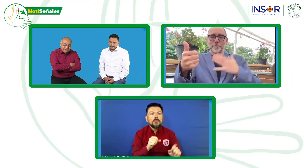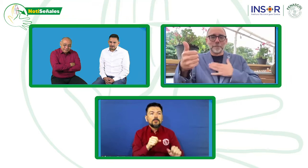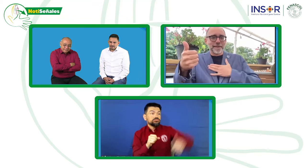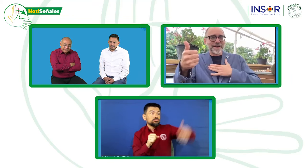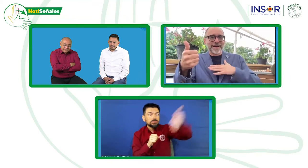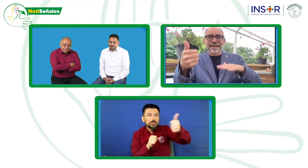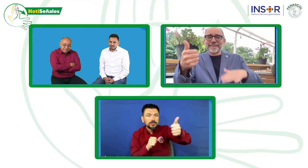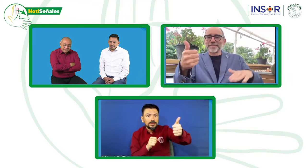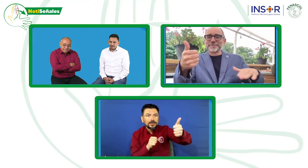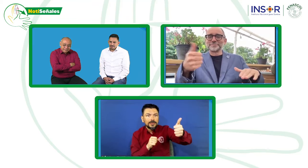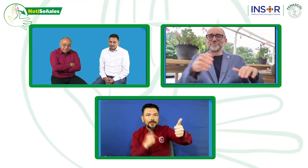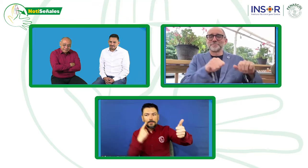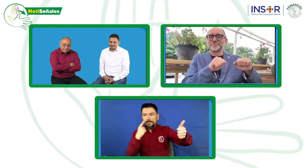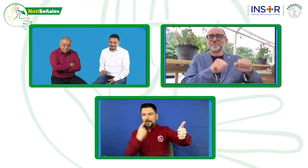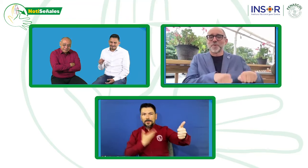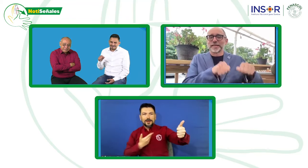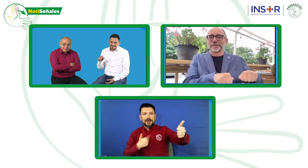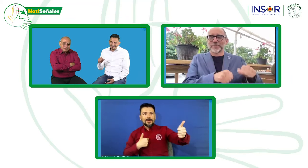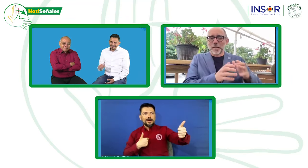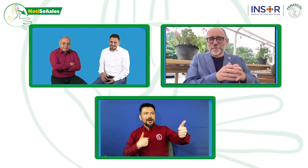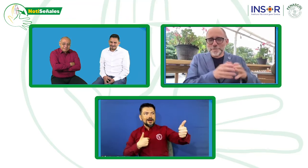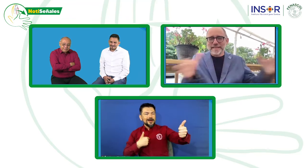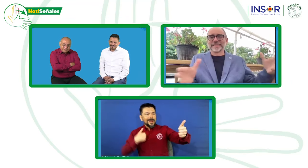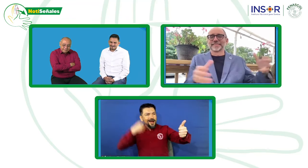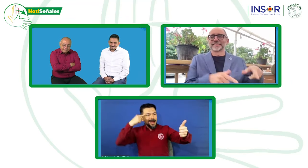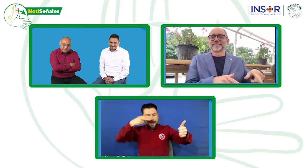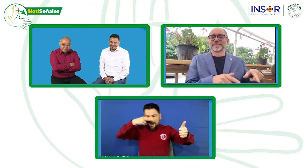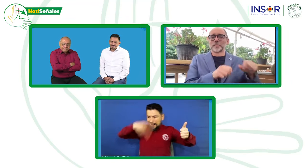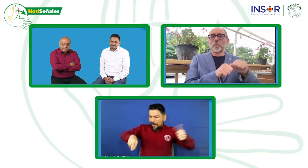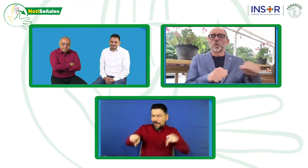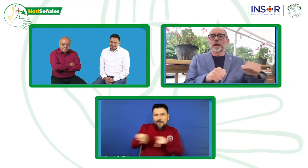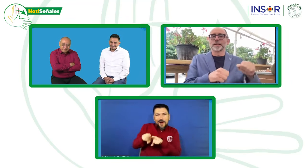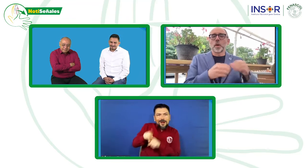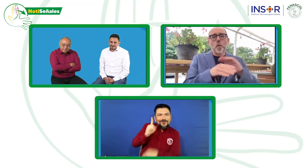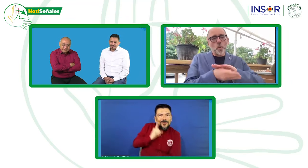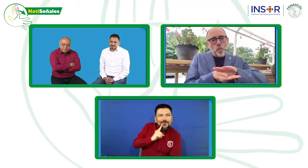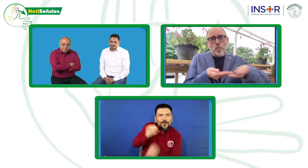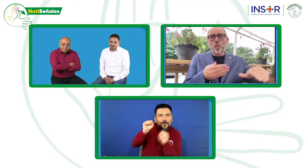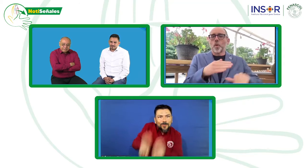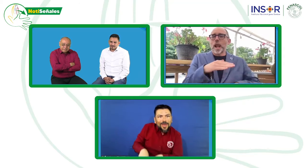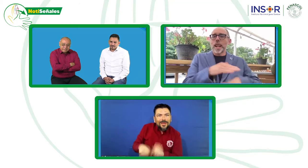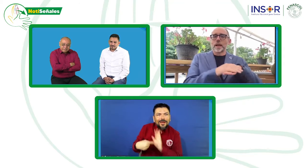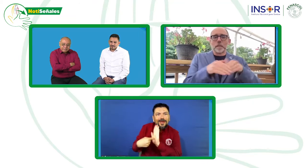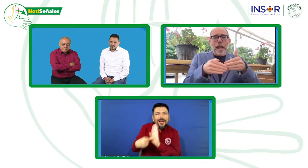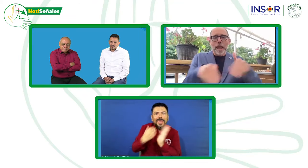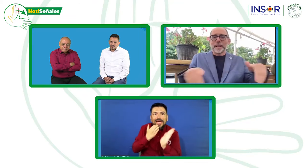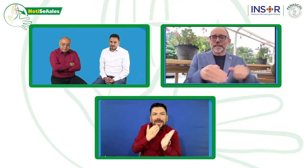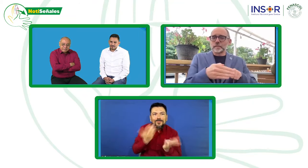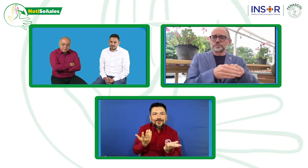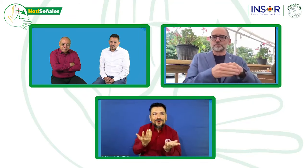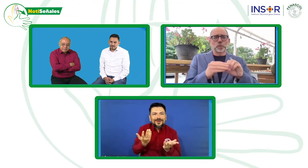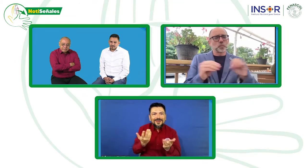con gobierno y con padres de familia. Para que se vea que